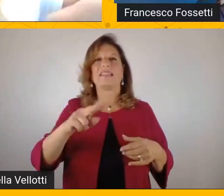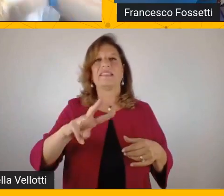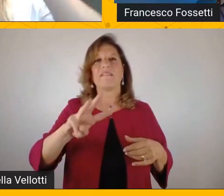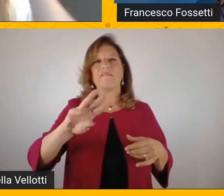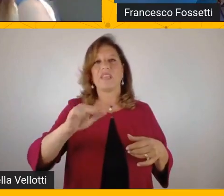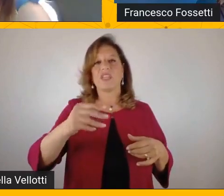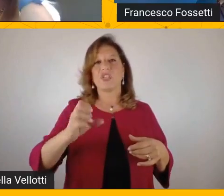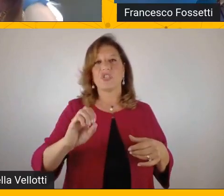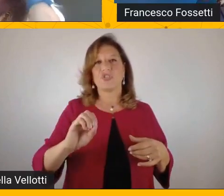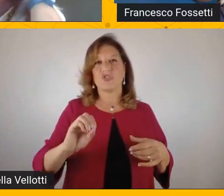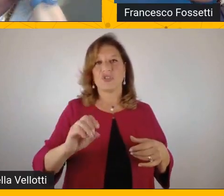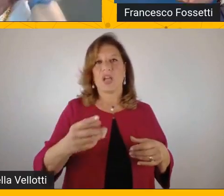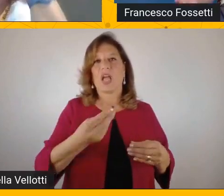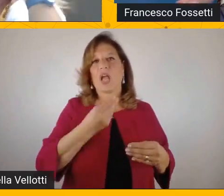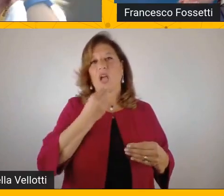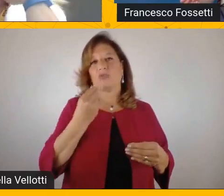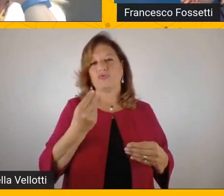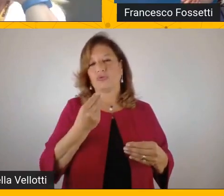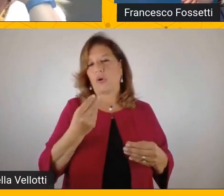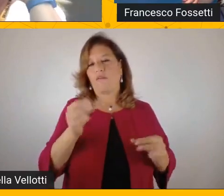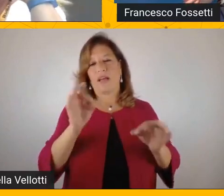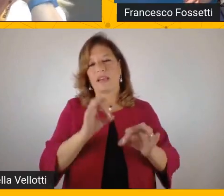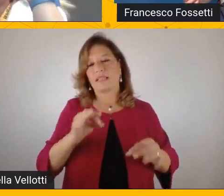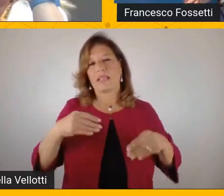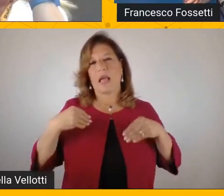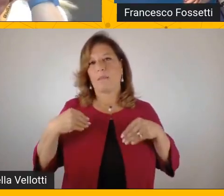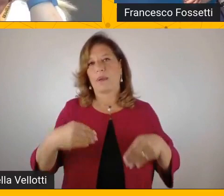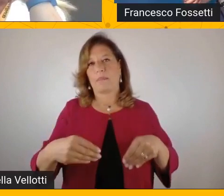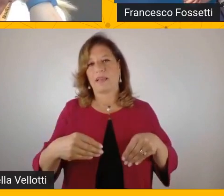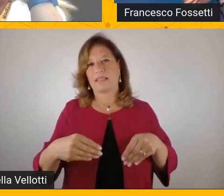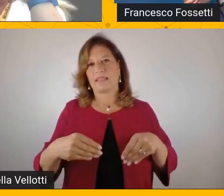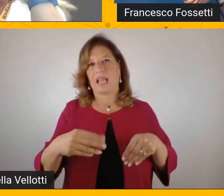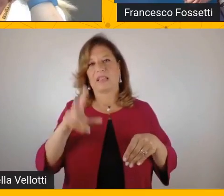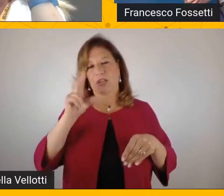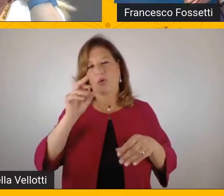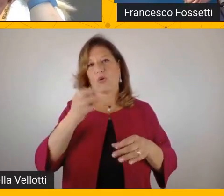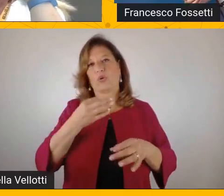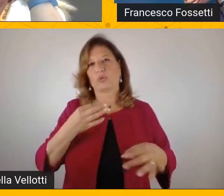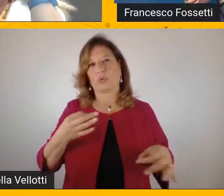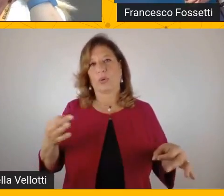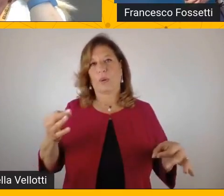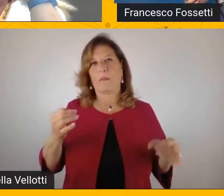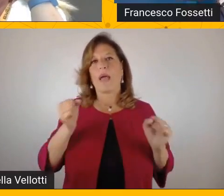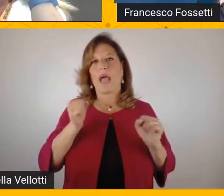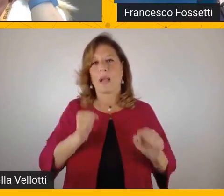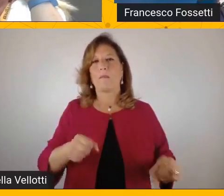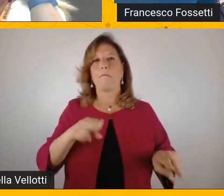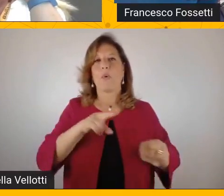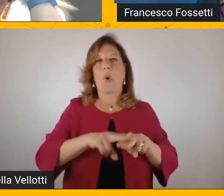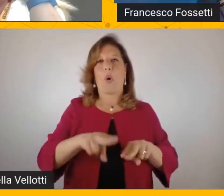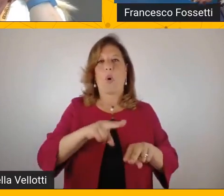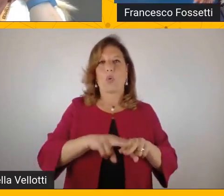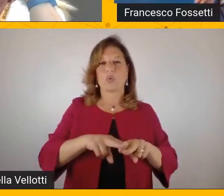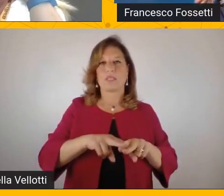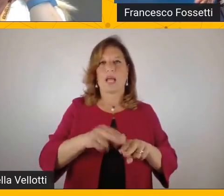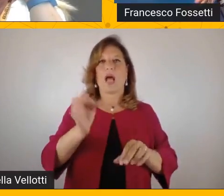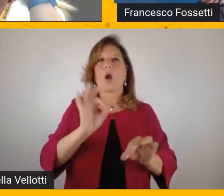Twitch o su YouTube ci sono senza ombra di dubbio magari un